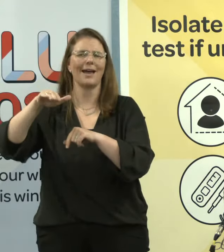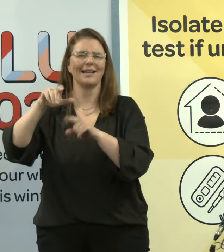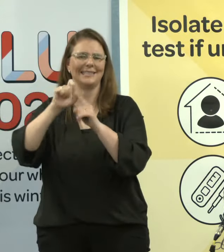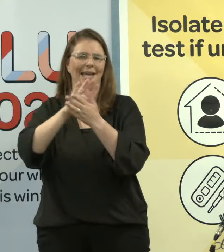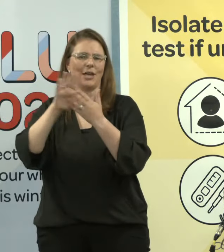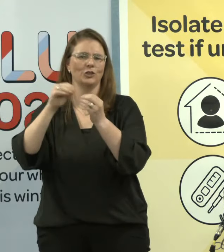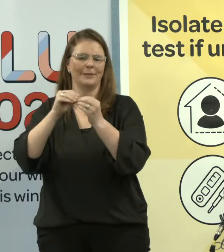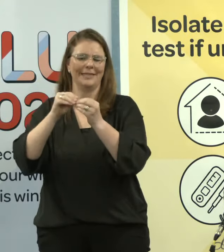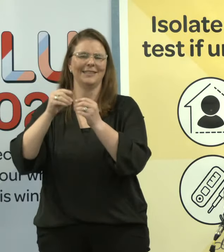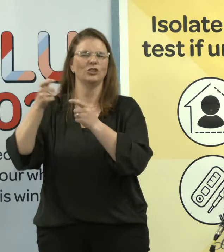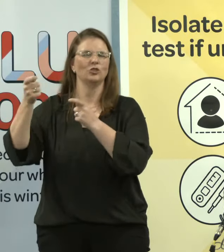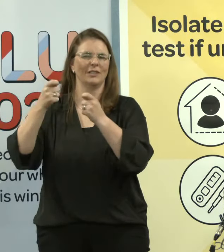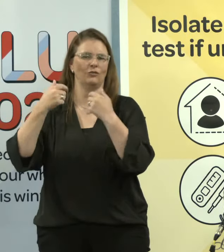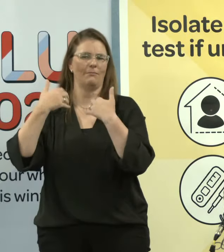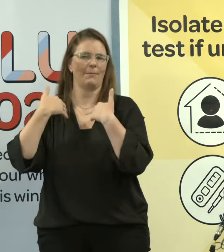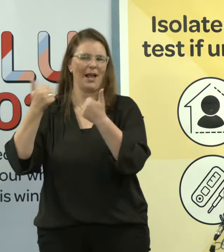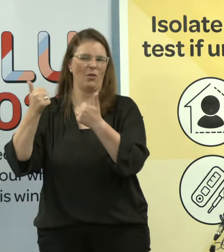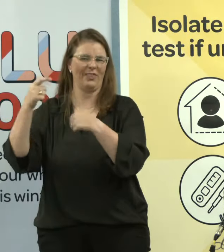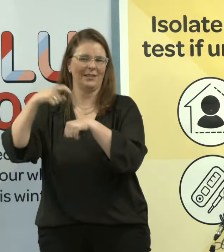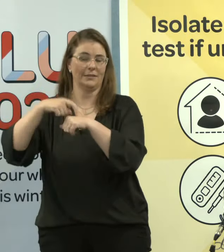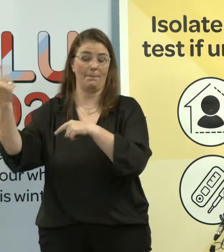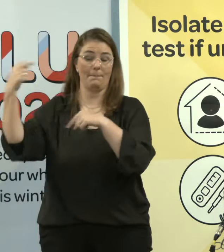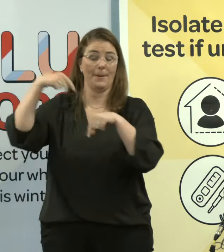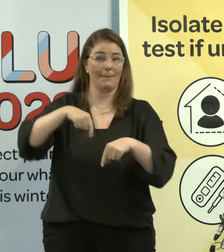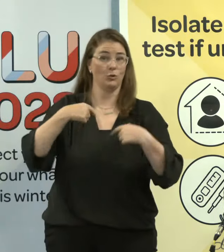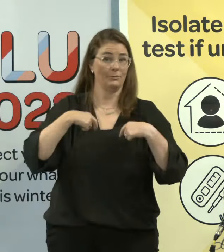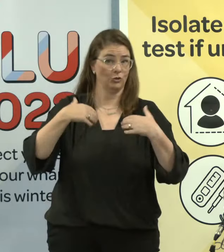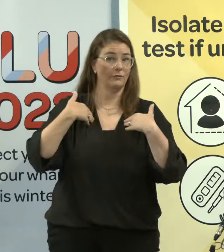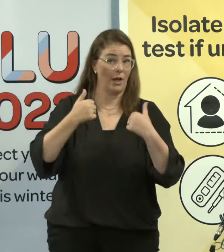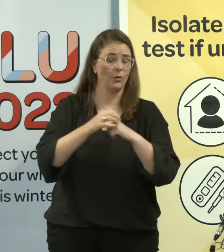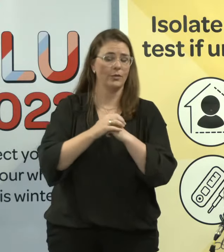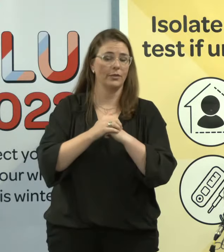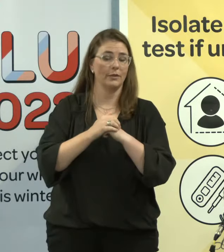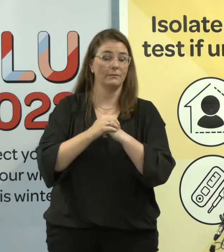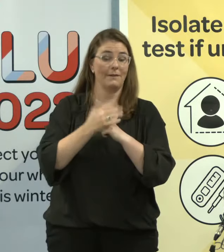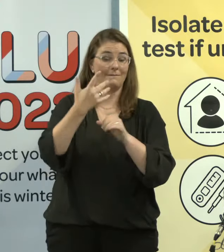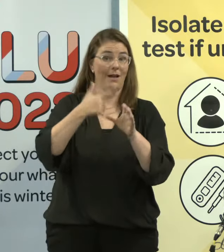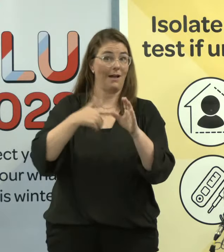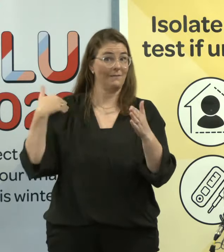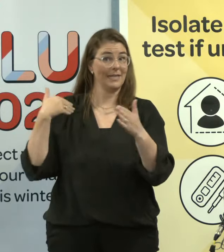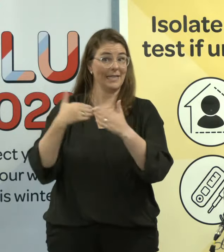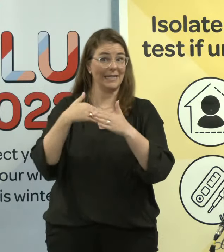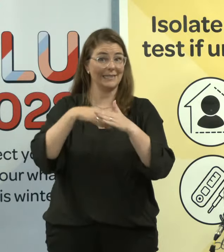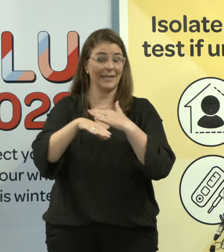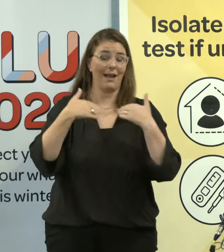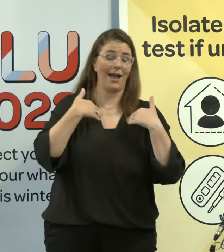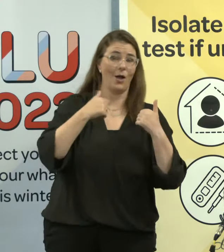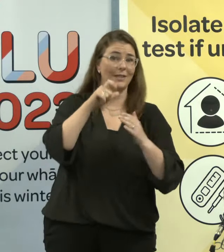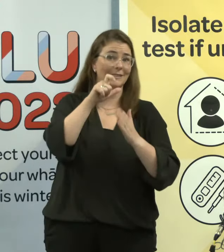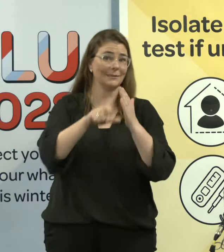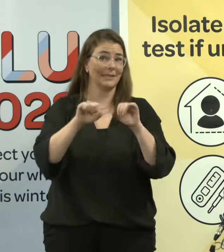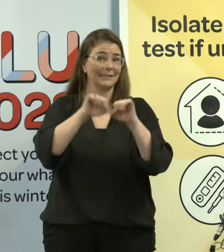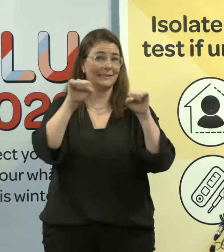I timata a Takuta McElnay i te